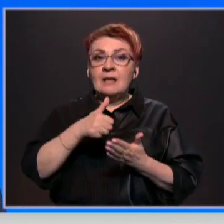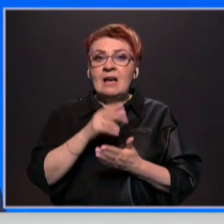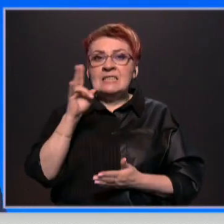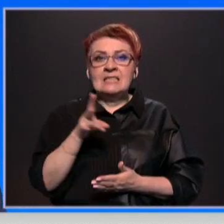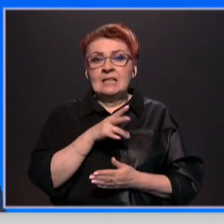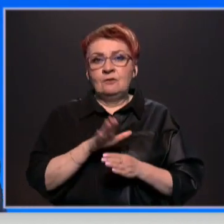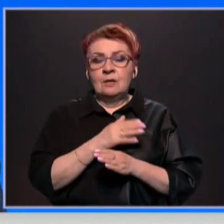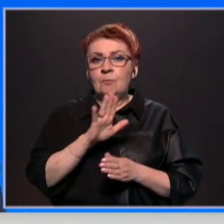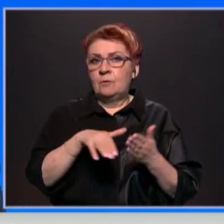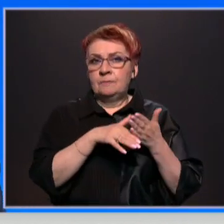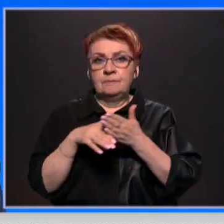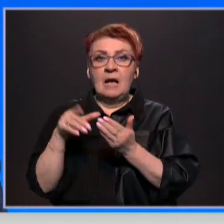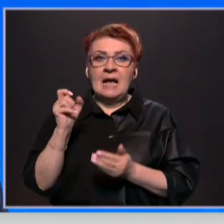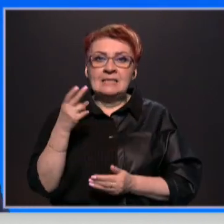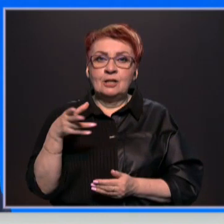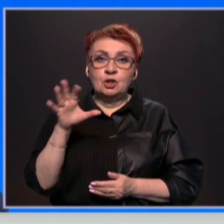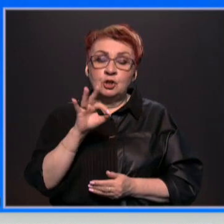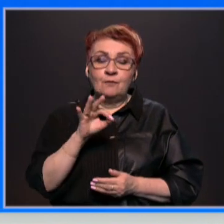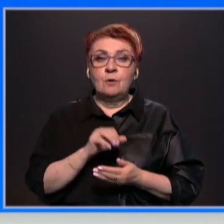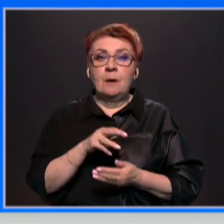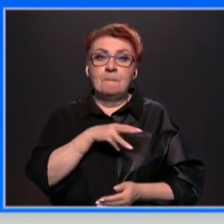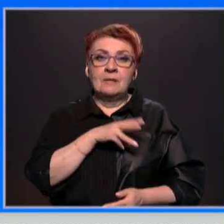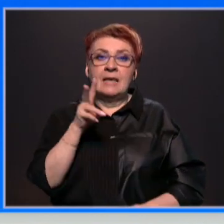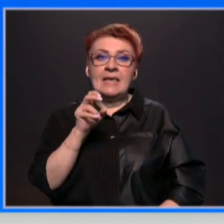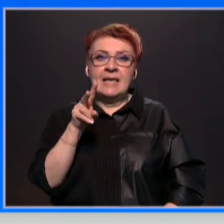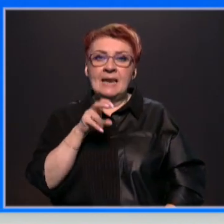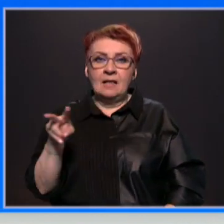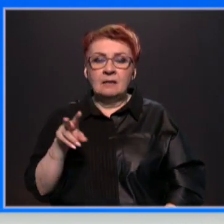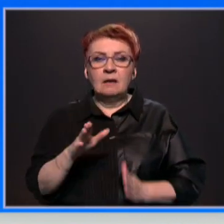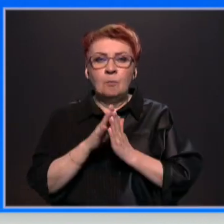по взаимодействию с казачеством митрополит Ставропольский Кирилл молится о верующих